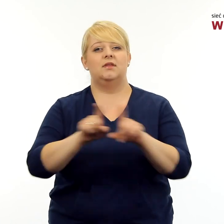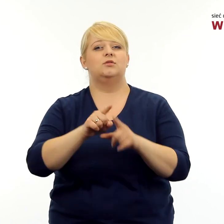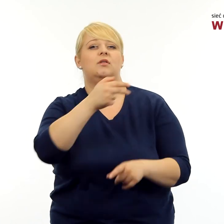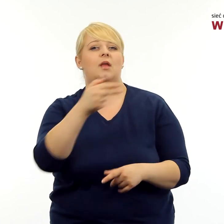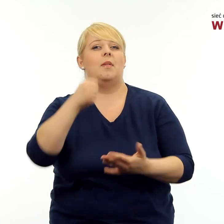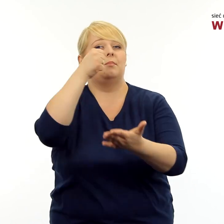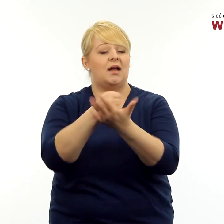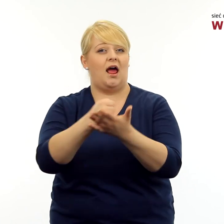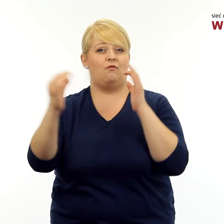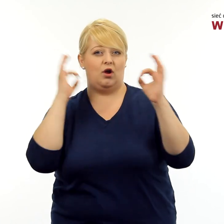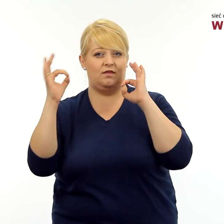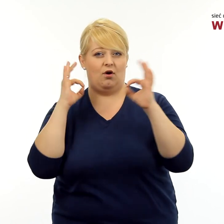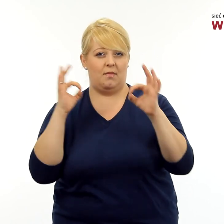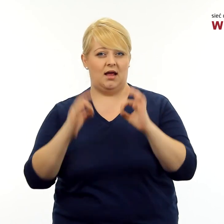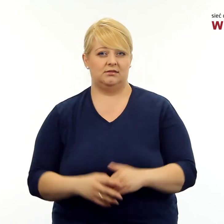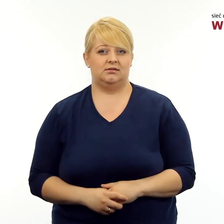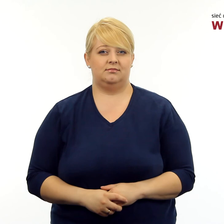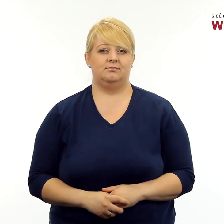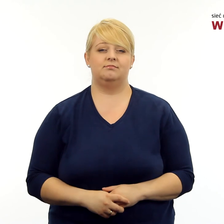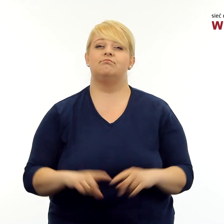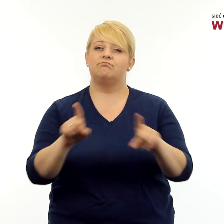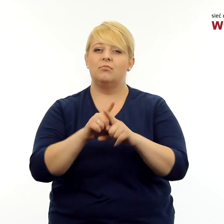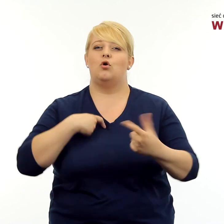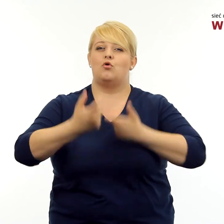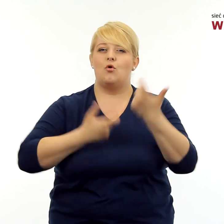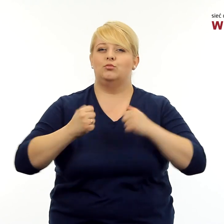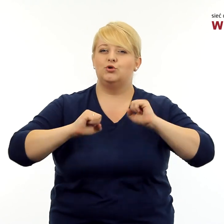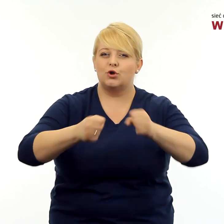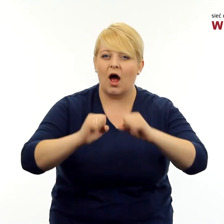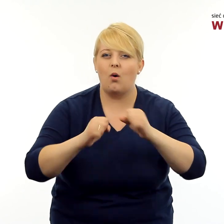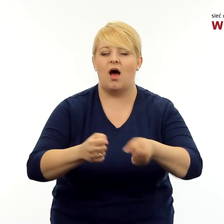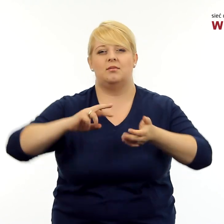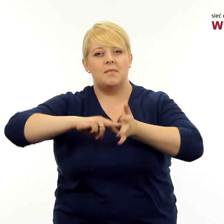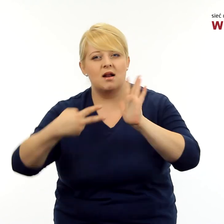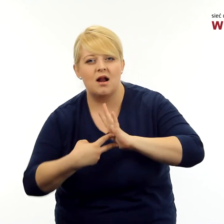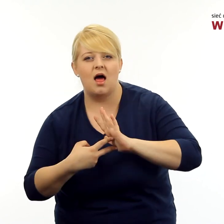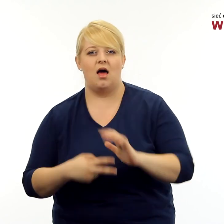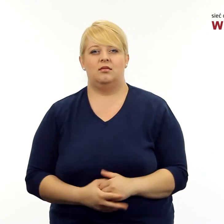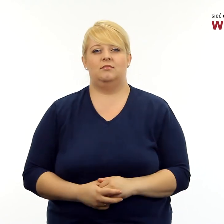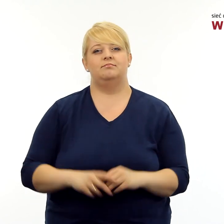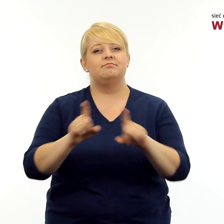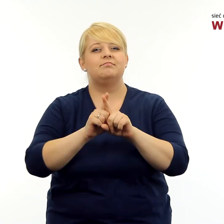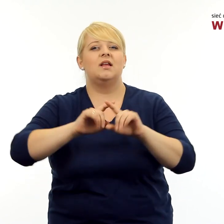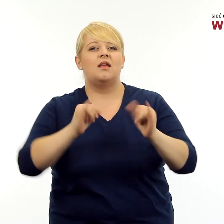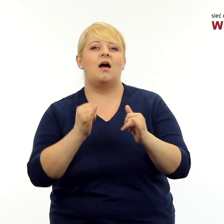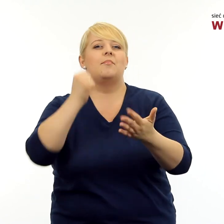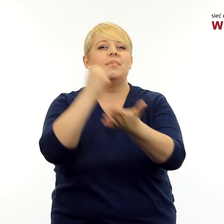prawa do informacji, prowadzenie działań strażniczych,